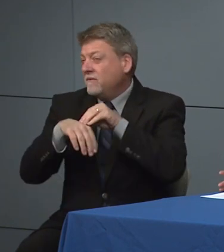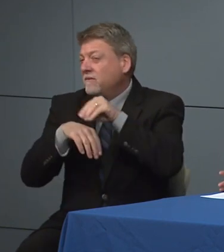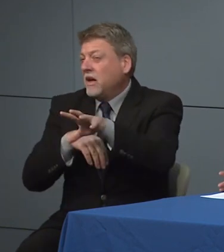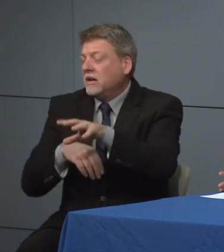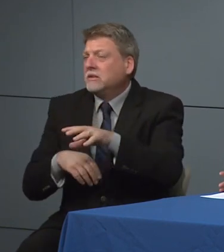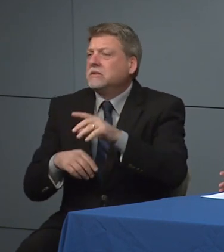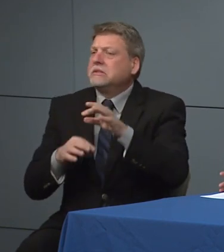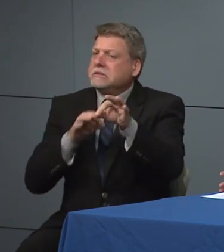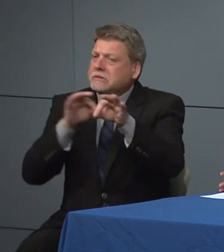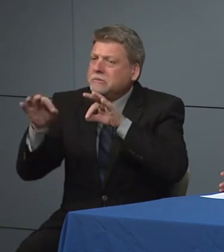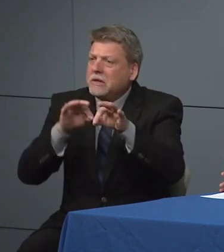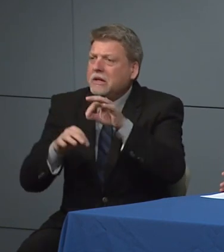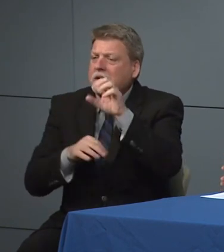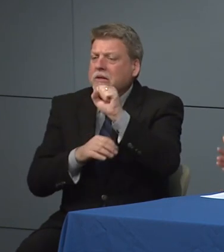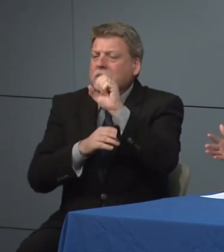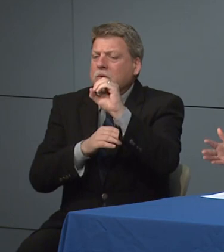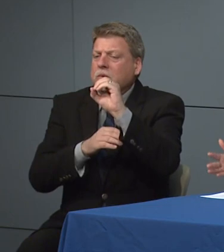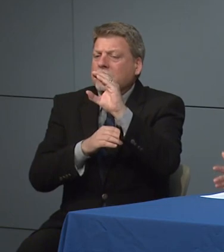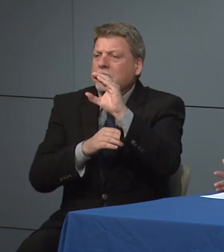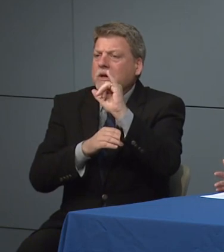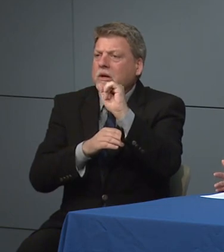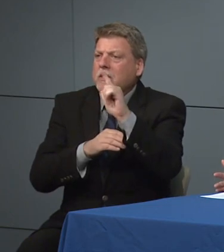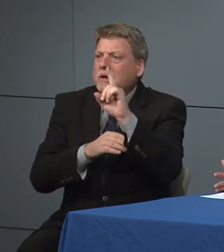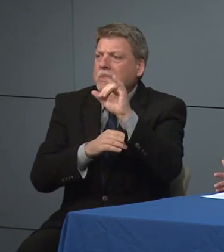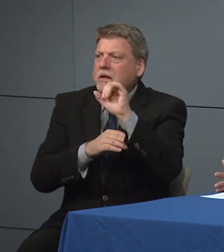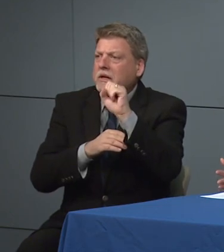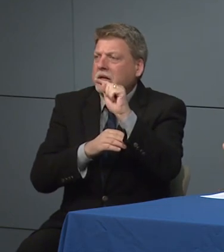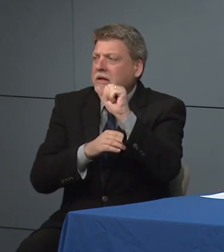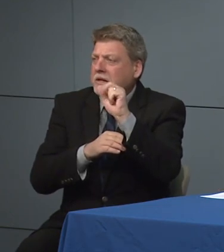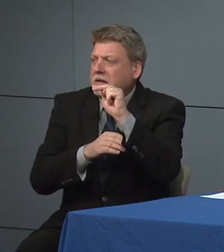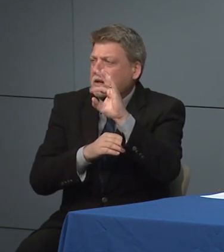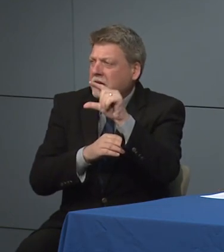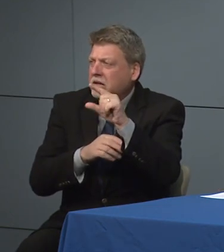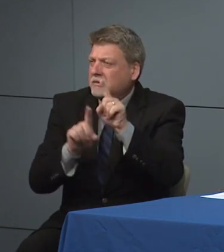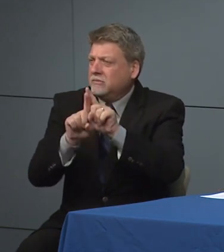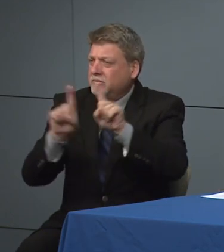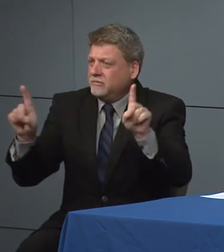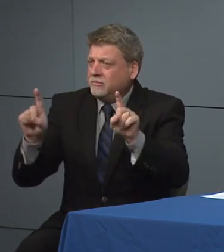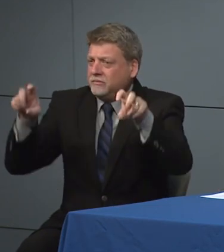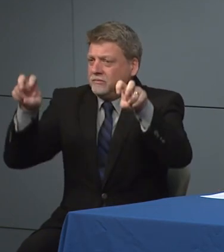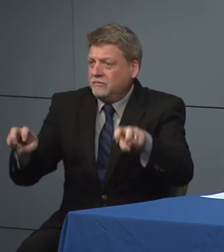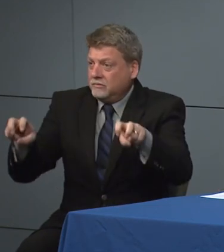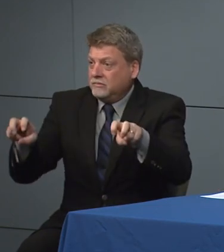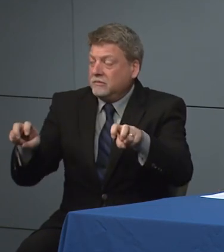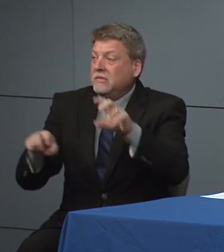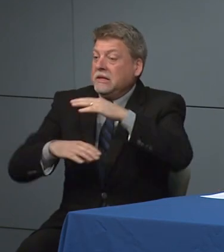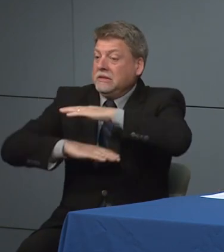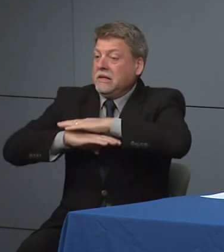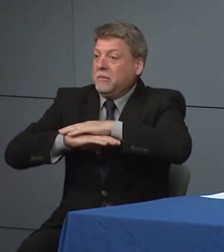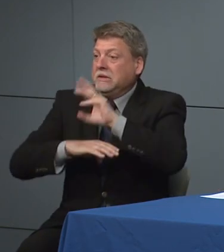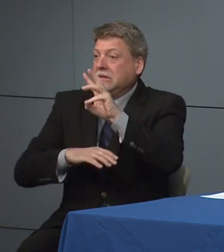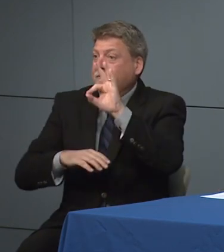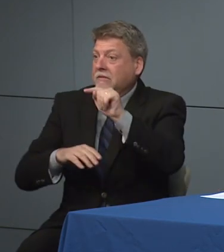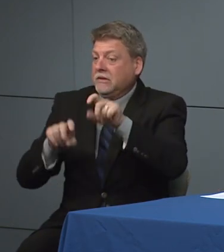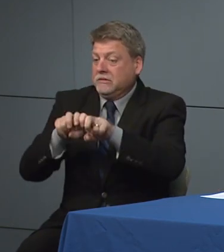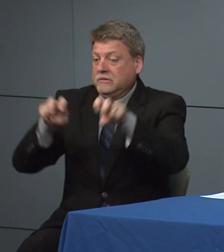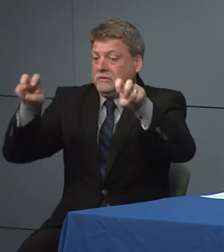ver hay que saber cómo hacer el distanciamiento social, por ejemplo, colocar las mesas a seis pies de distancia, si la